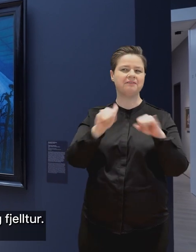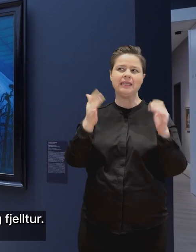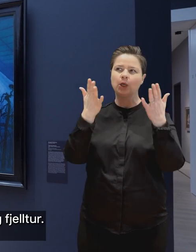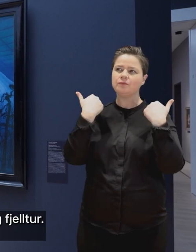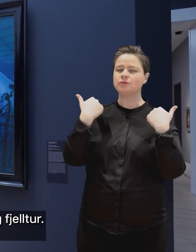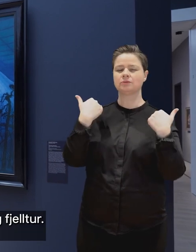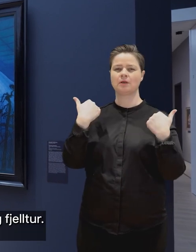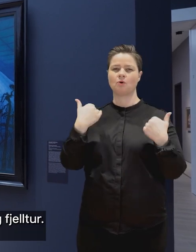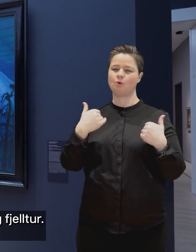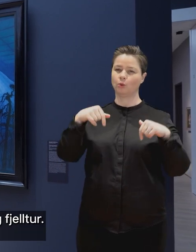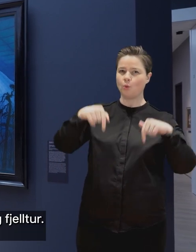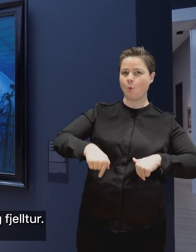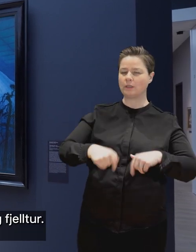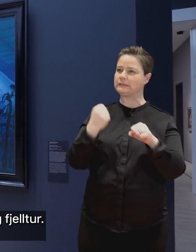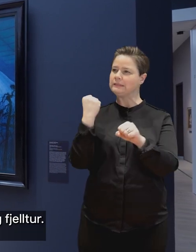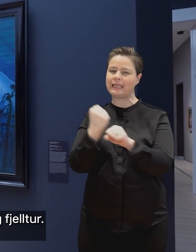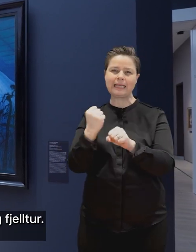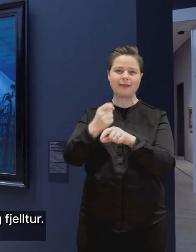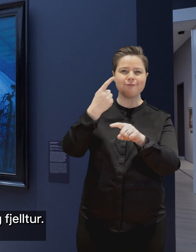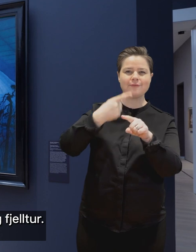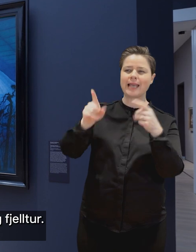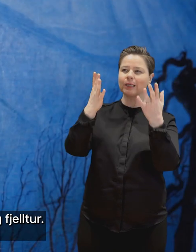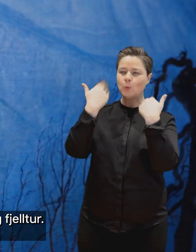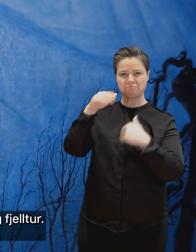og han skal ut på en skikkelig fjelltur. I Rondane.